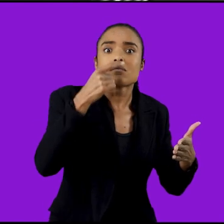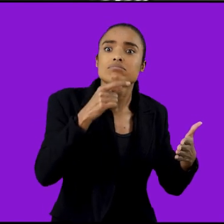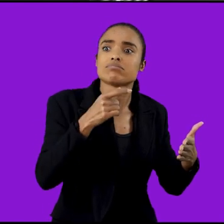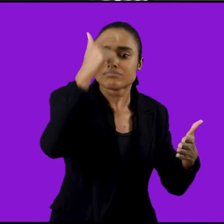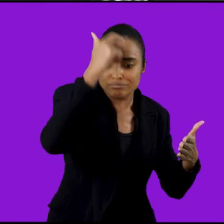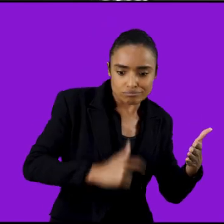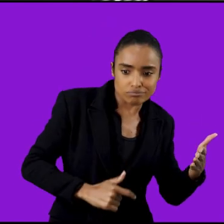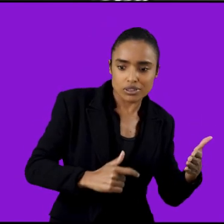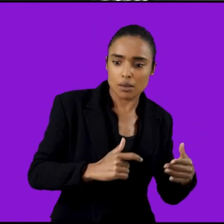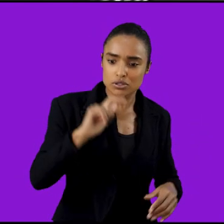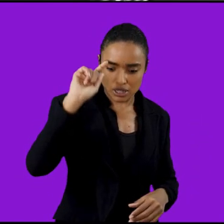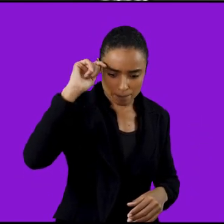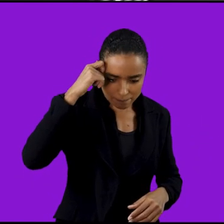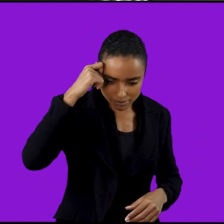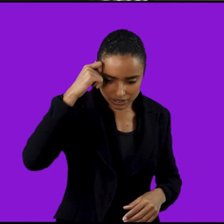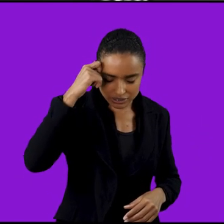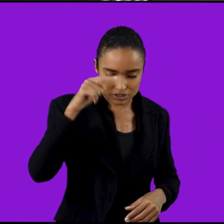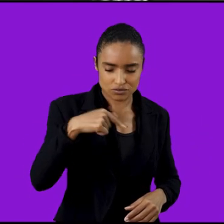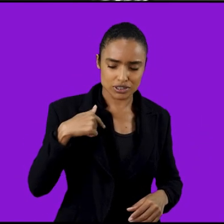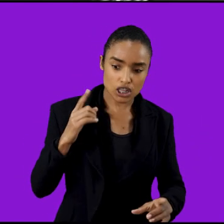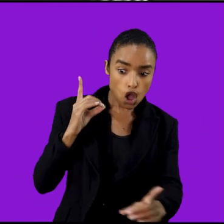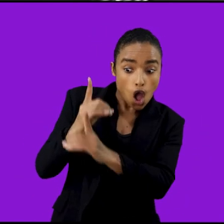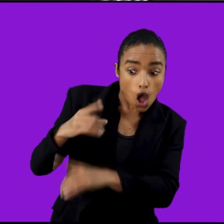E quando cê começa a colar no lugar que cê encontra uma negrada. Ce vê tipo “Mano